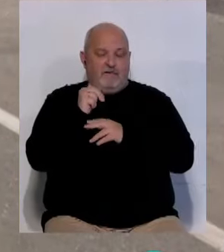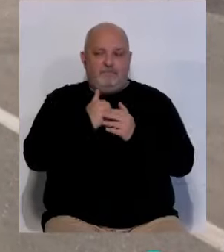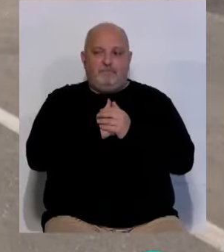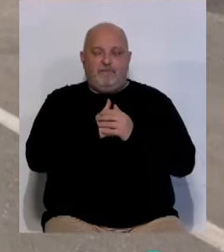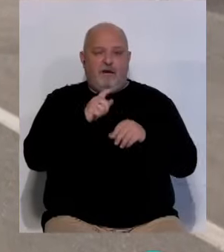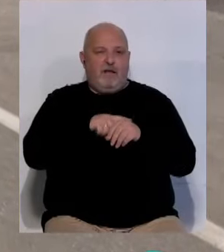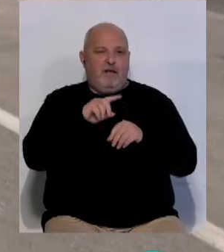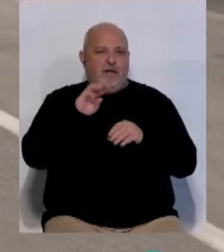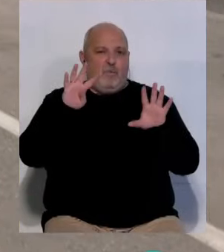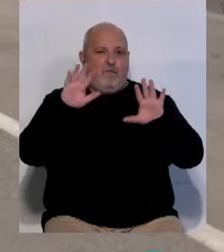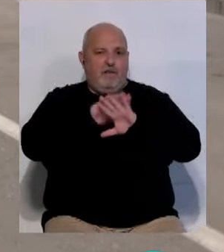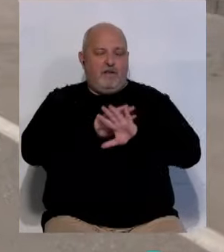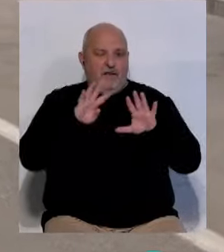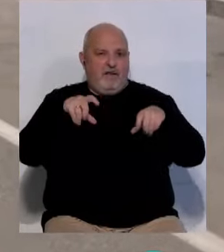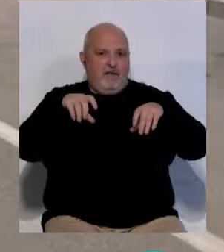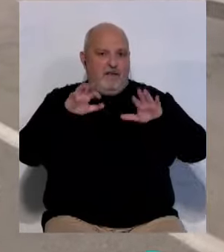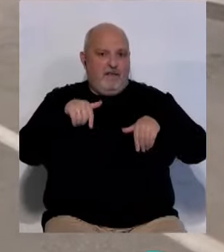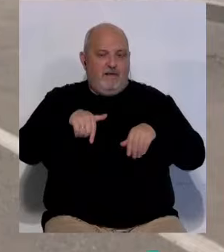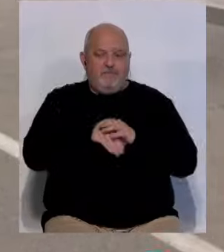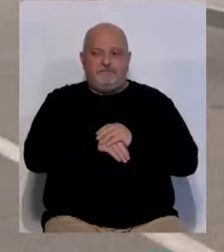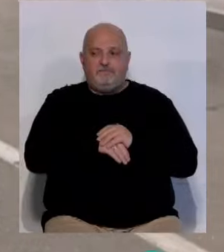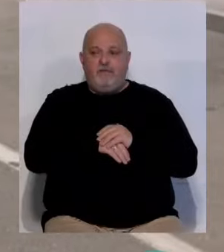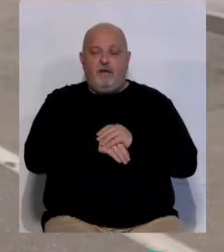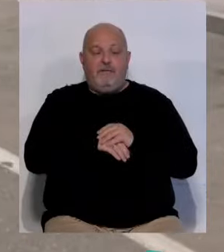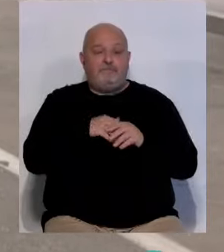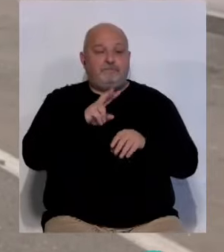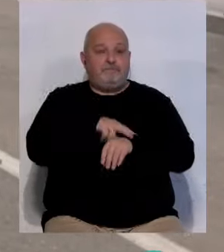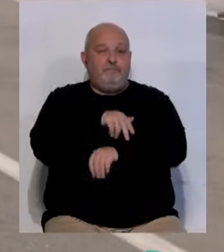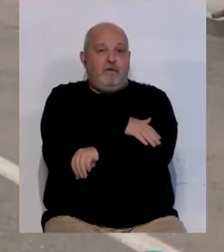a partir de las 9 de la noche en el estadio nuevo mirandilla la delegación del gobierno informa que